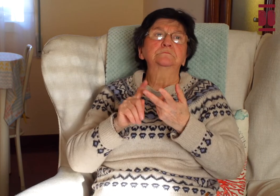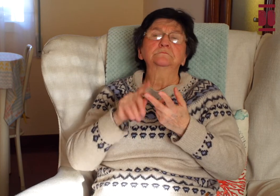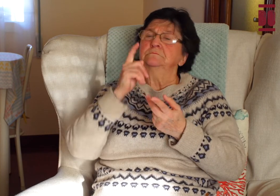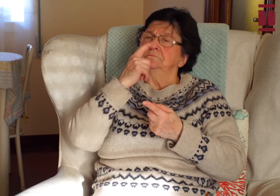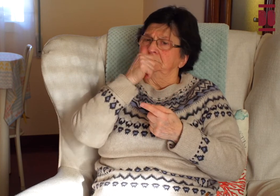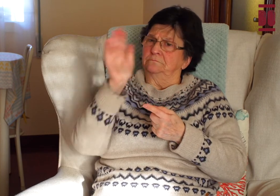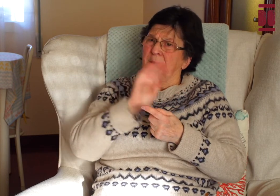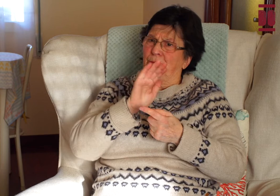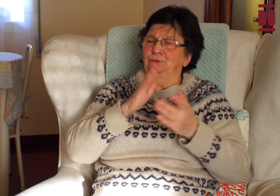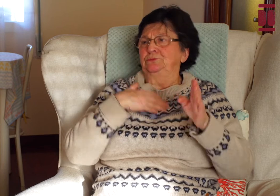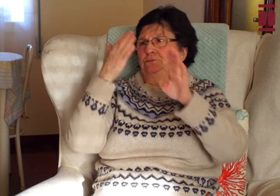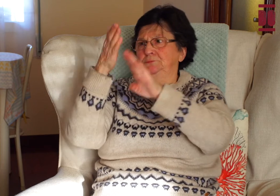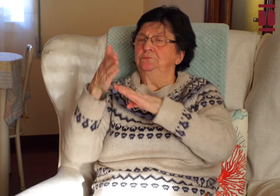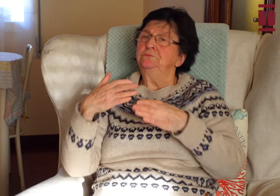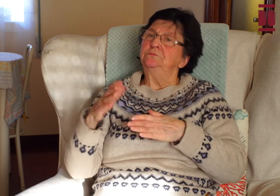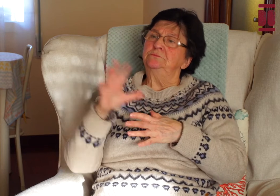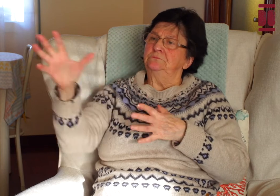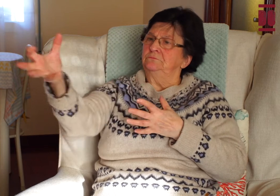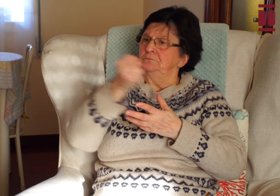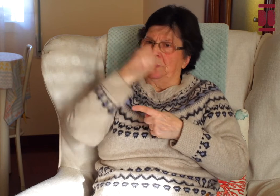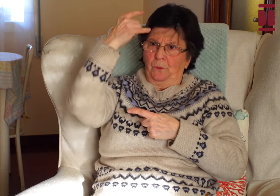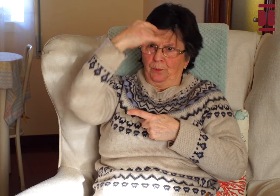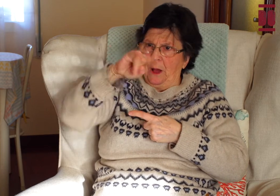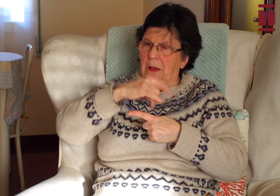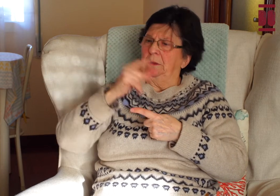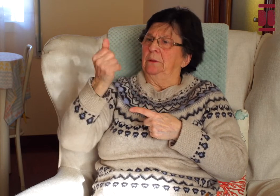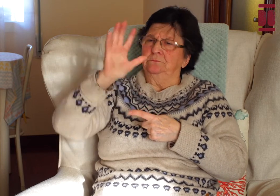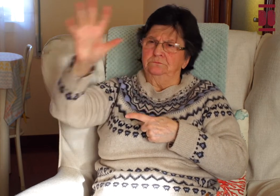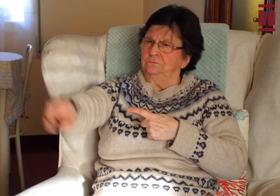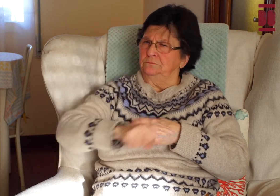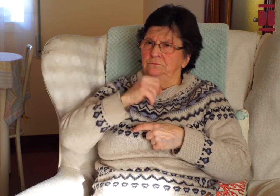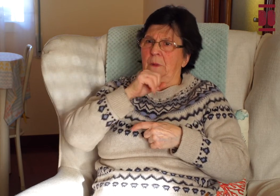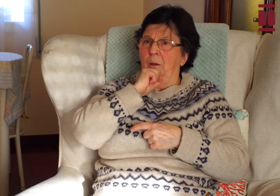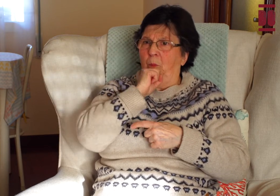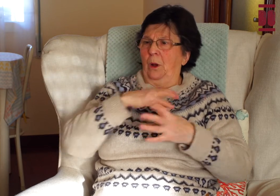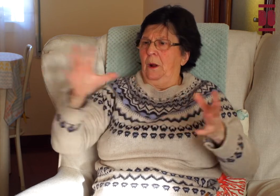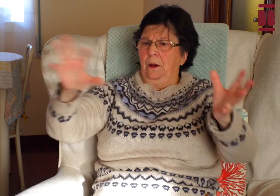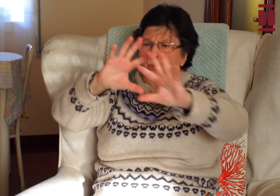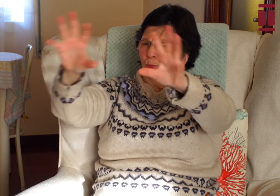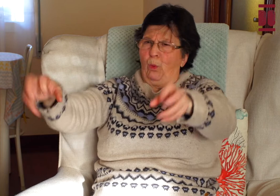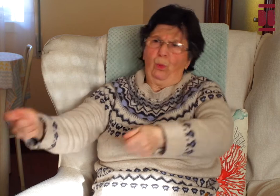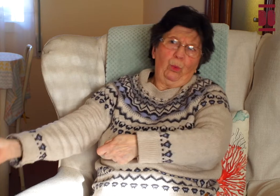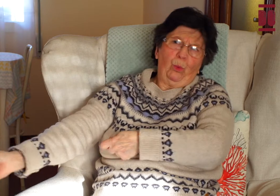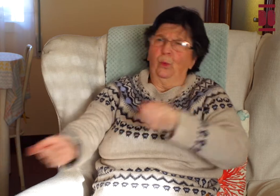formas entraron en casa de mi abuela y se llevaron dinero y vacas, de todo se llevaron. A mi abuela le